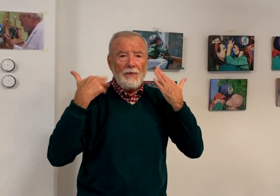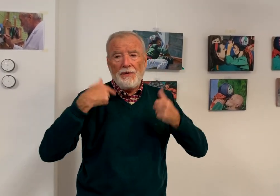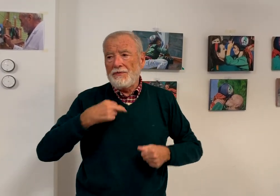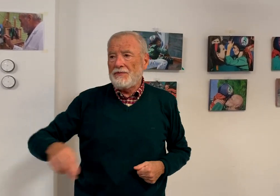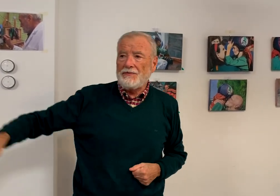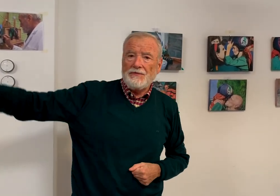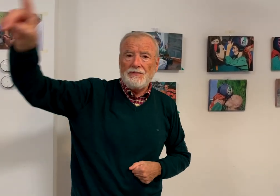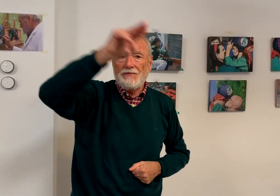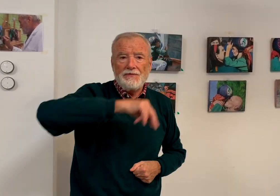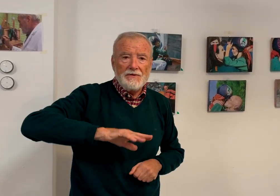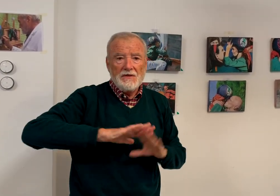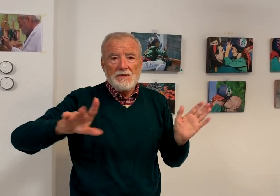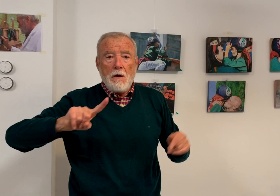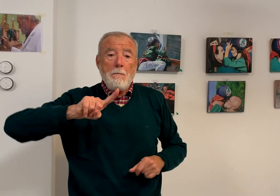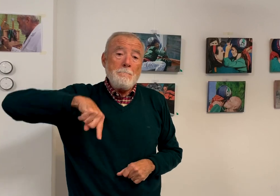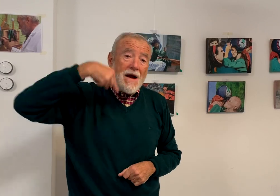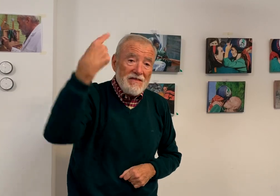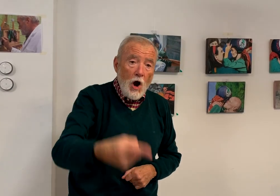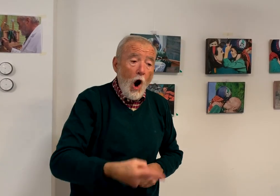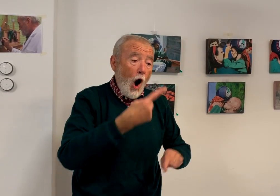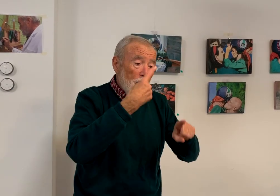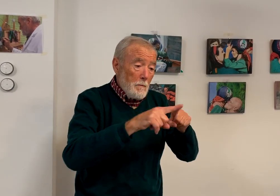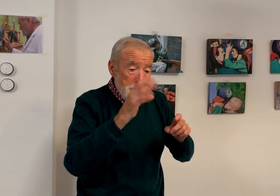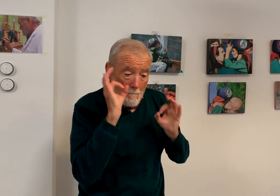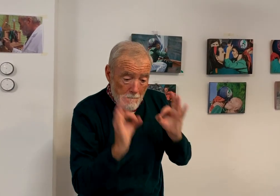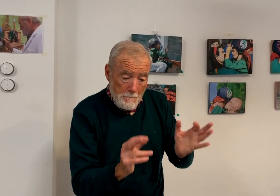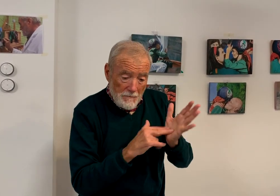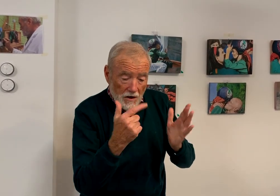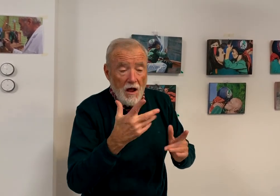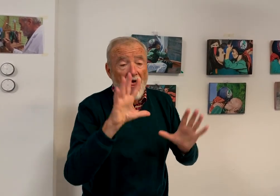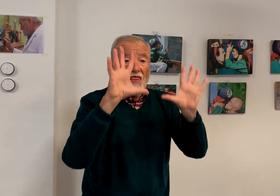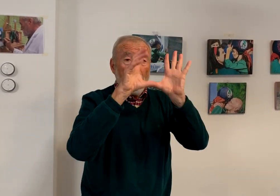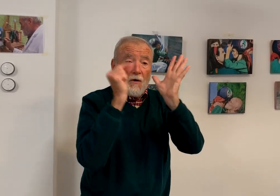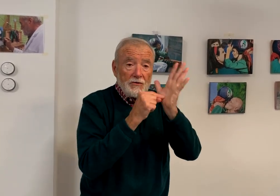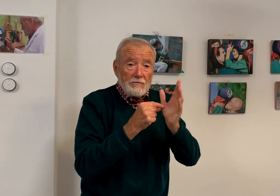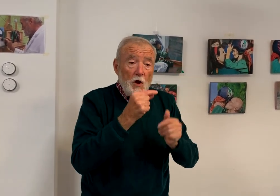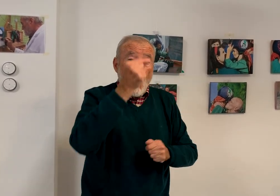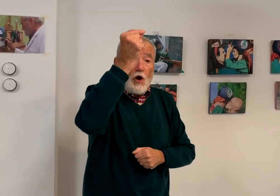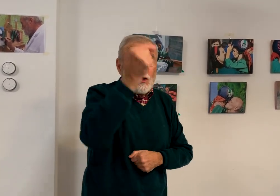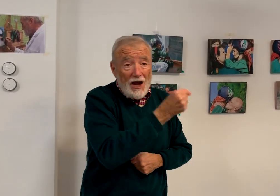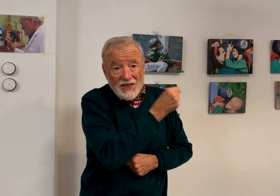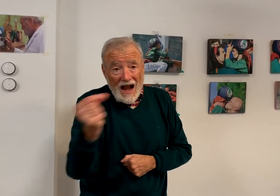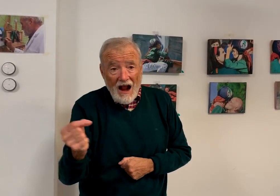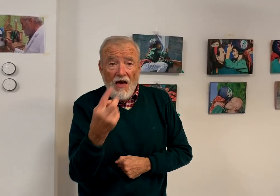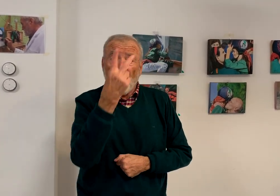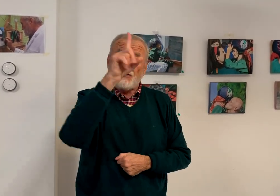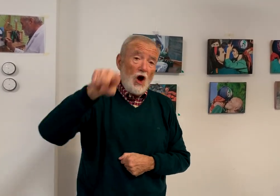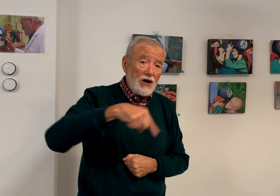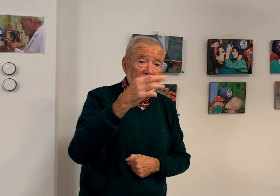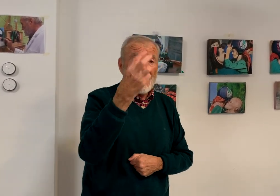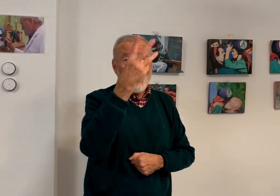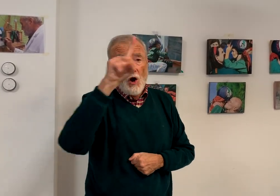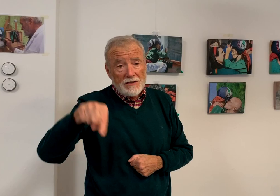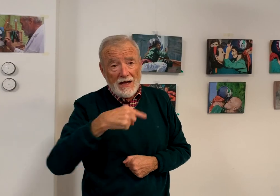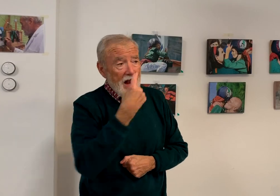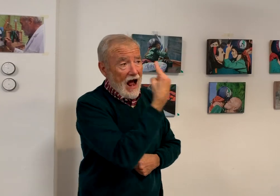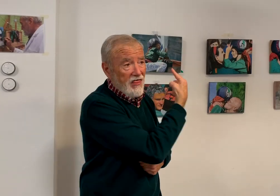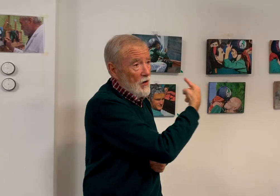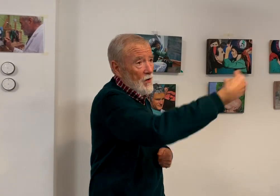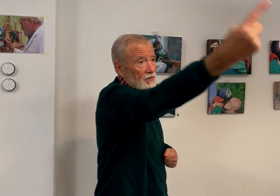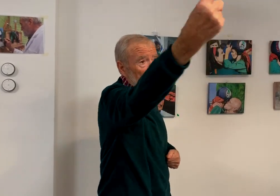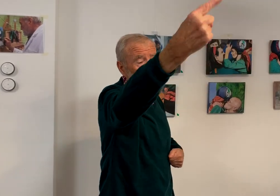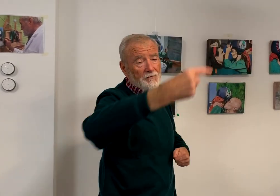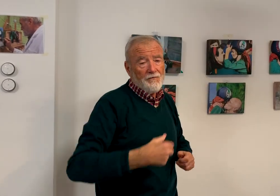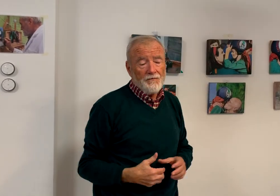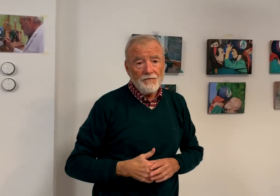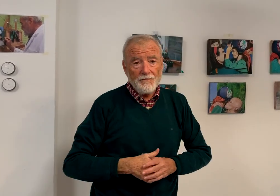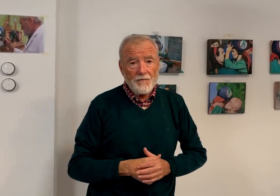a tomar el aire y mañana lo pinto durante 10 minutos, en total se tarda unas 2-3 horas cada uno.